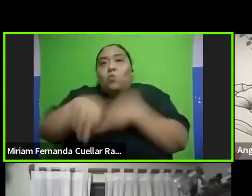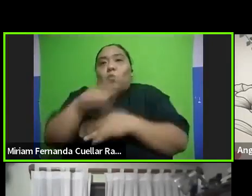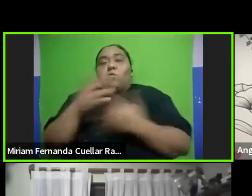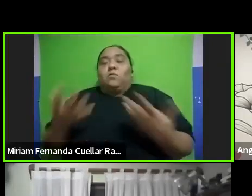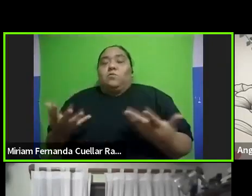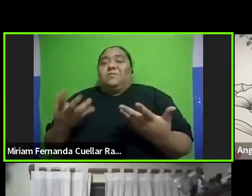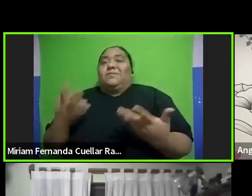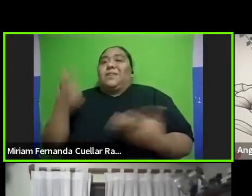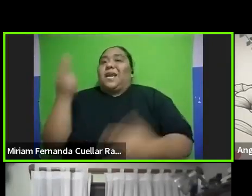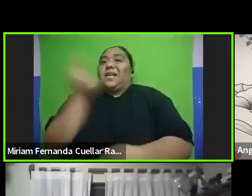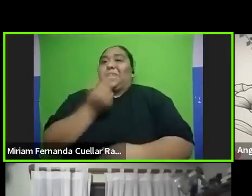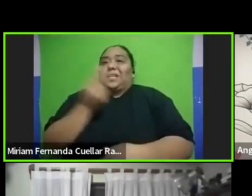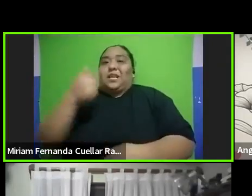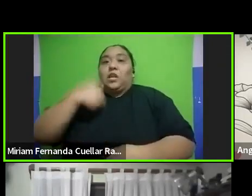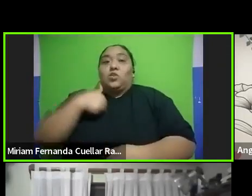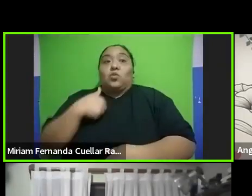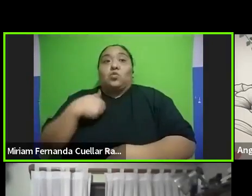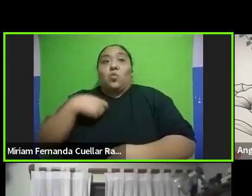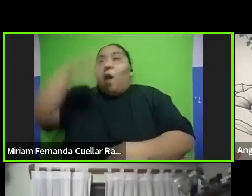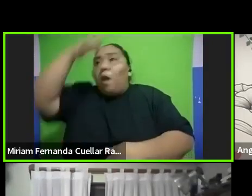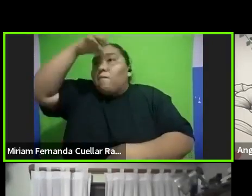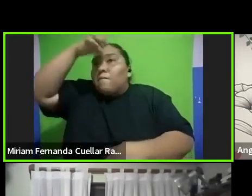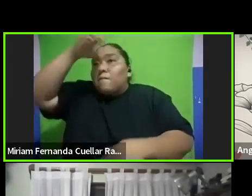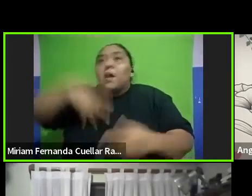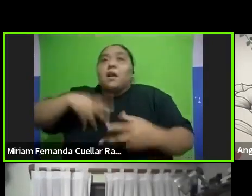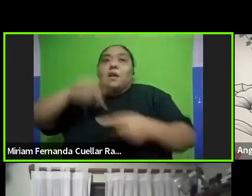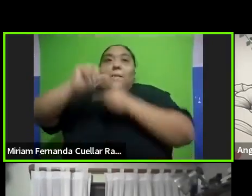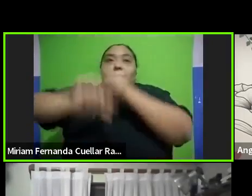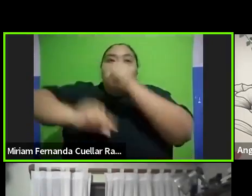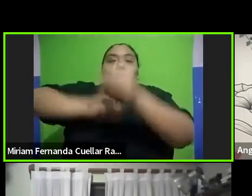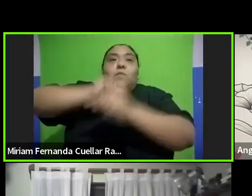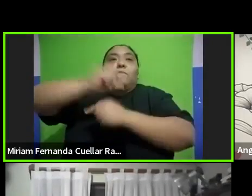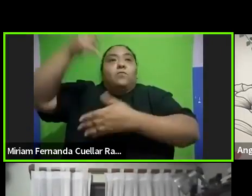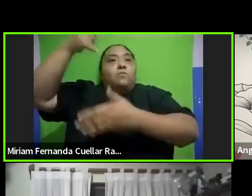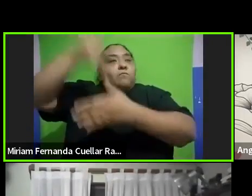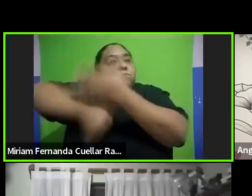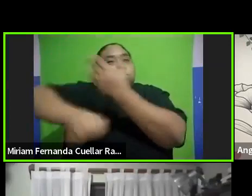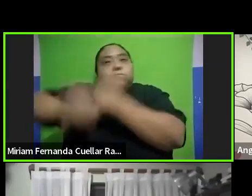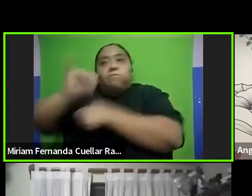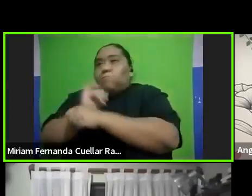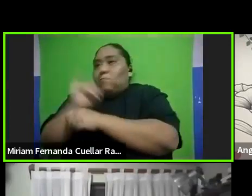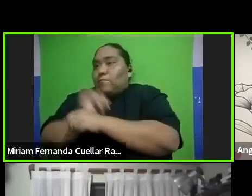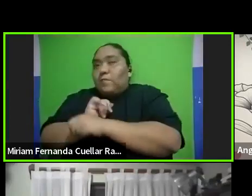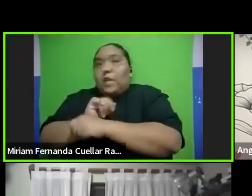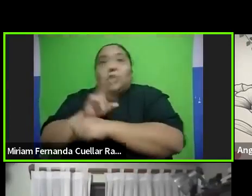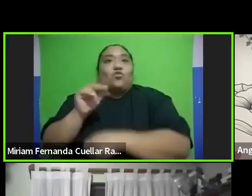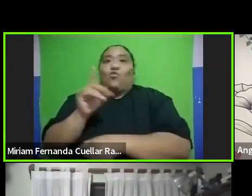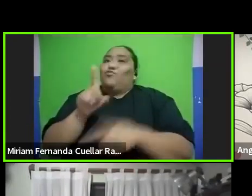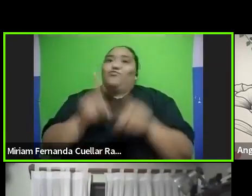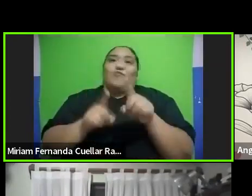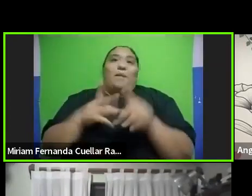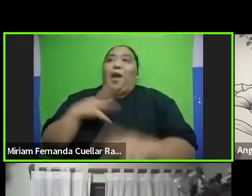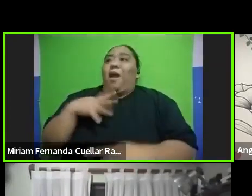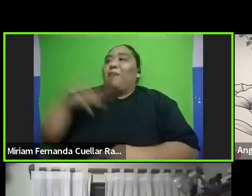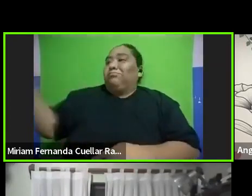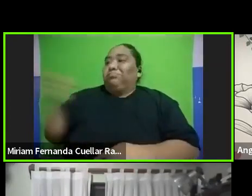, entonces ha sido necesario que entonces ha sido necesario que yo sea como mo ese esa mirada experta ese esa mirada experta para justo al hacerlo hacer todo el proceso y no